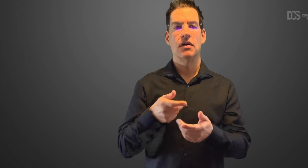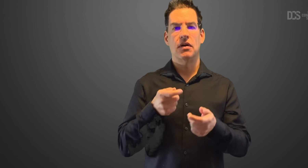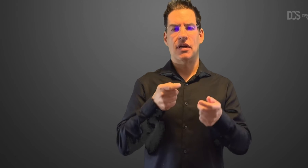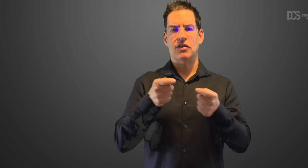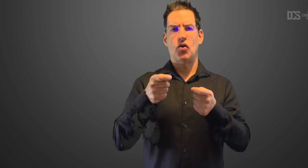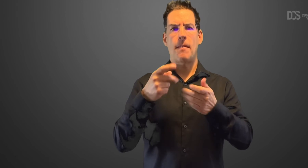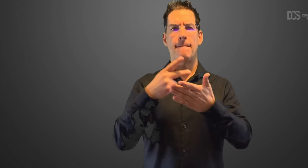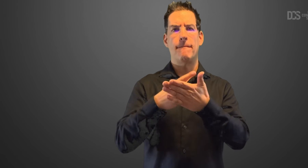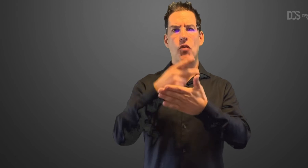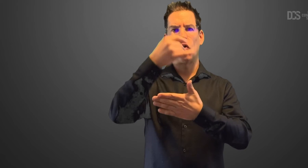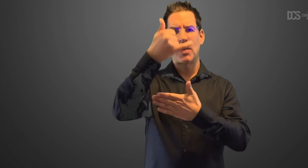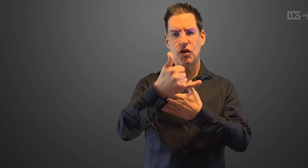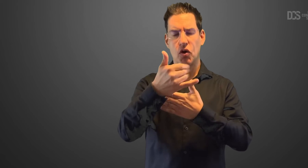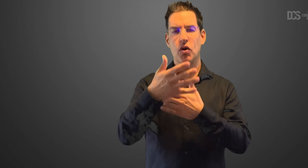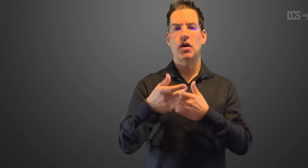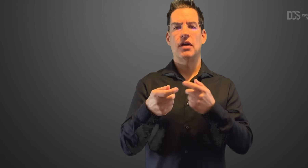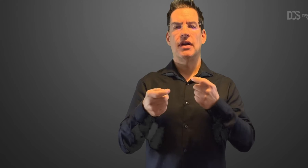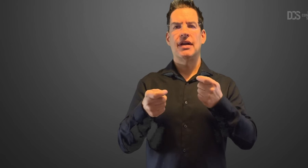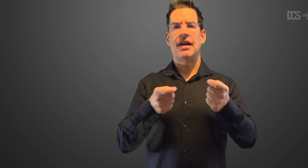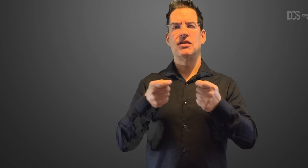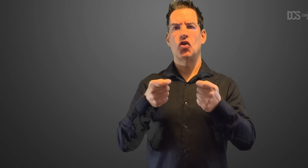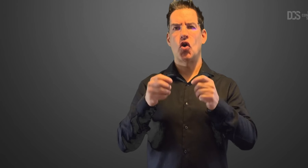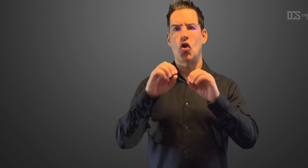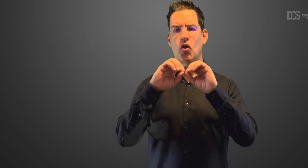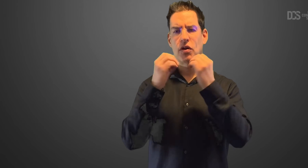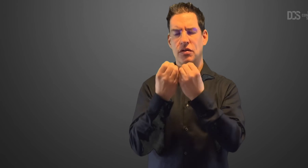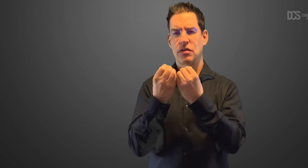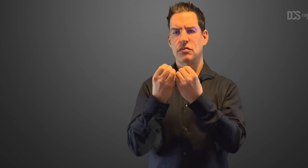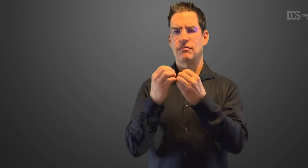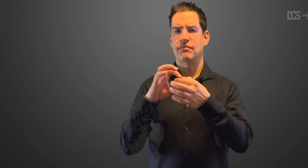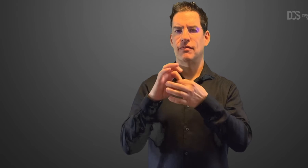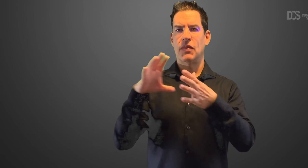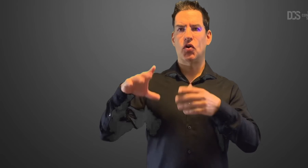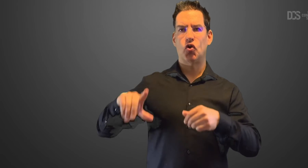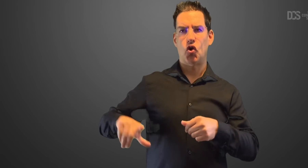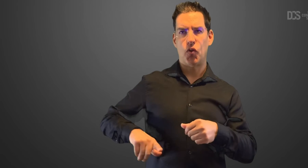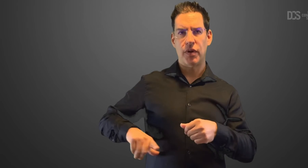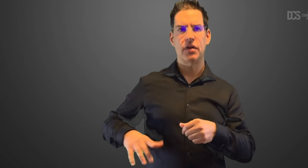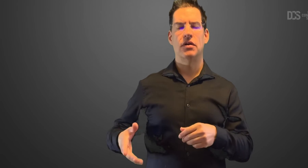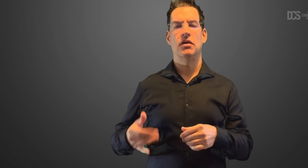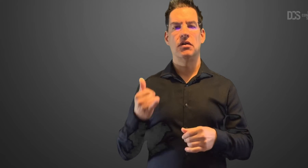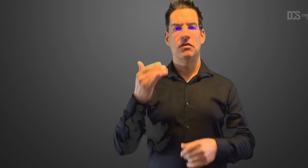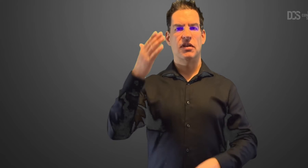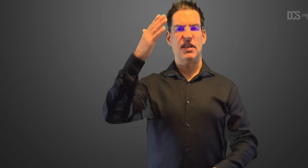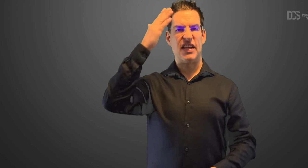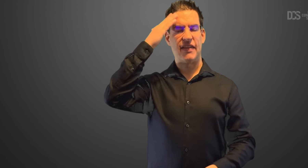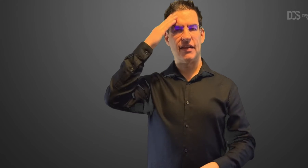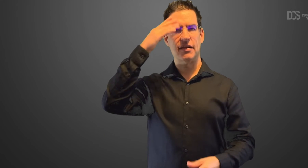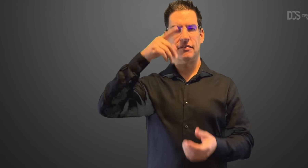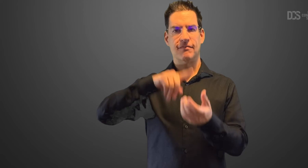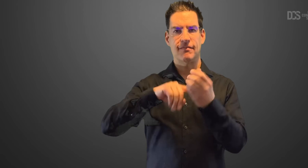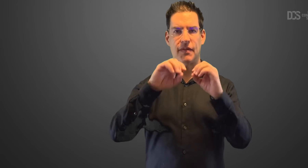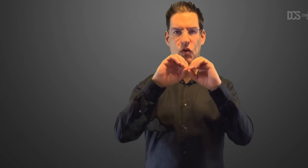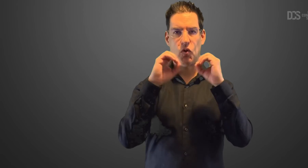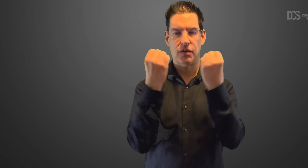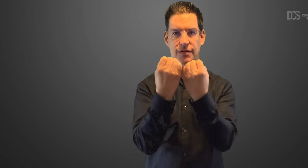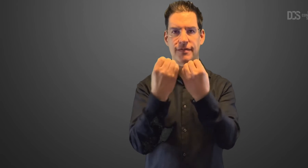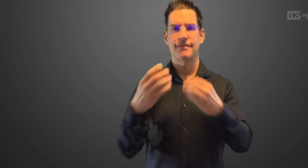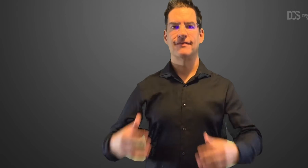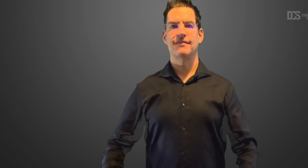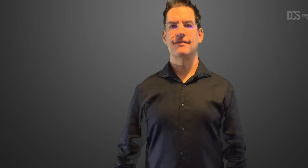Gestión de Organizaciones sin ánimo de lucro y Liderazgo de la Organización.